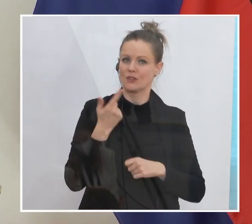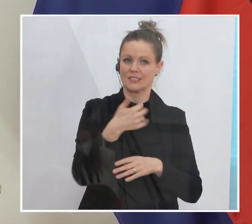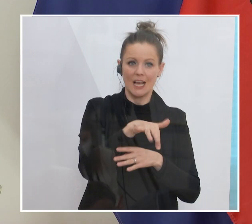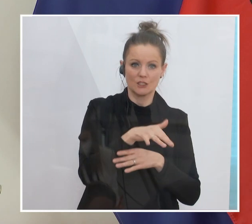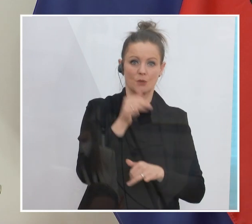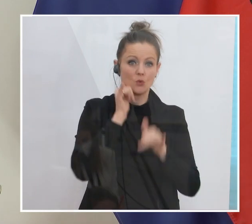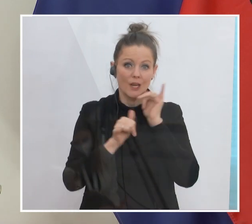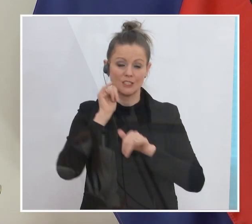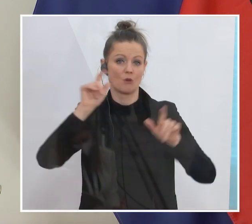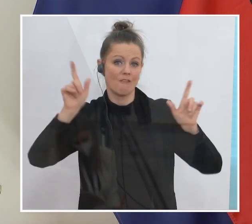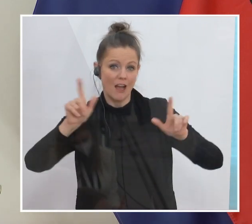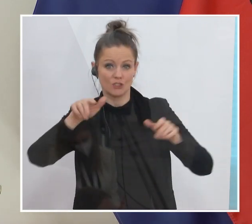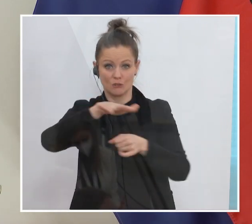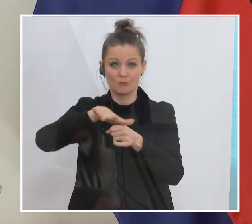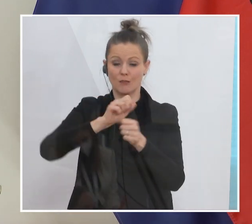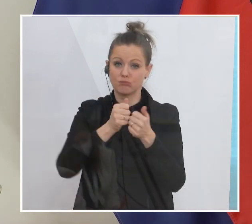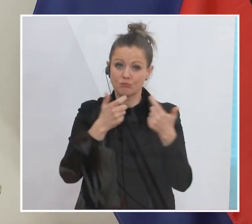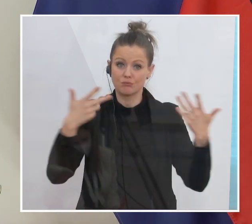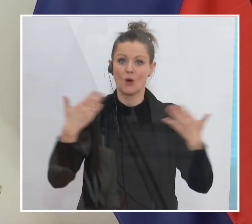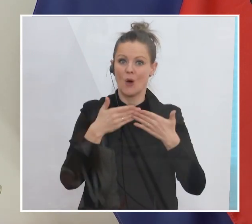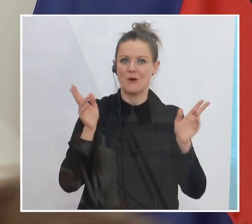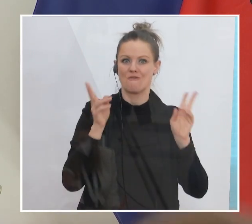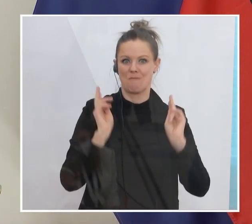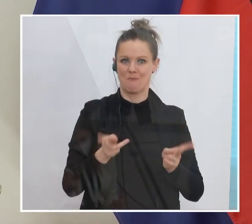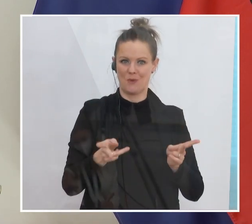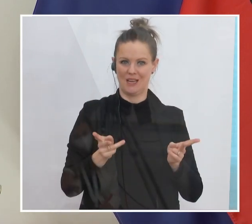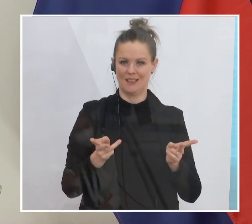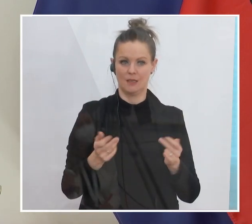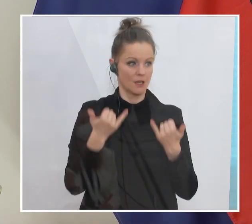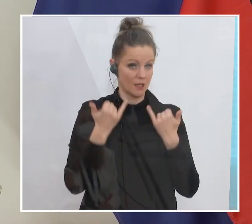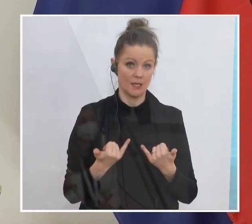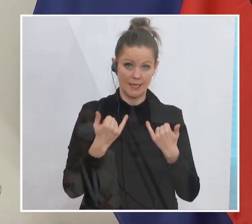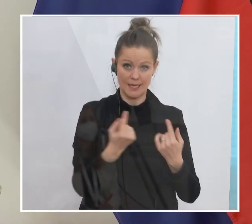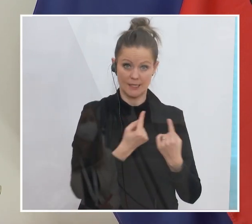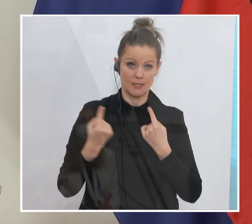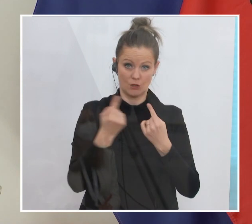Veranstaltungsbranche und dergleichen offenlassen können. Die derzeitige Infektionslage gibt das